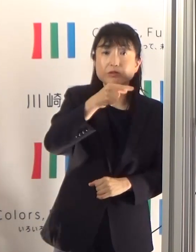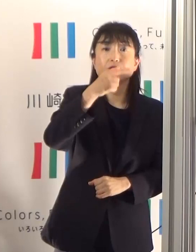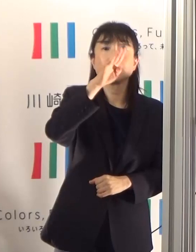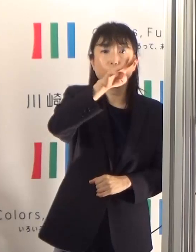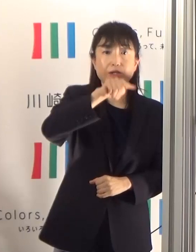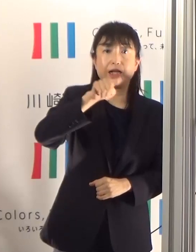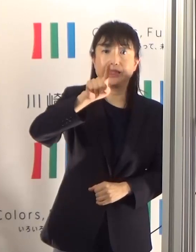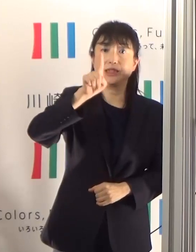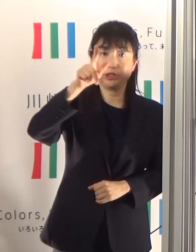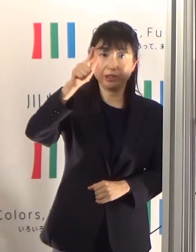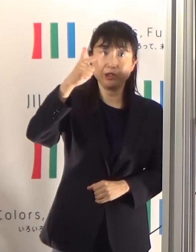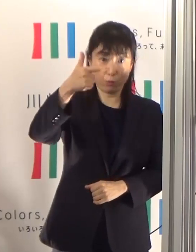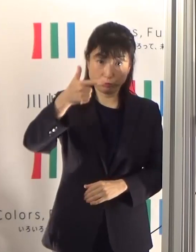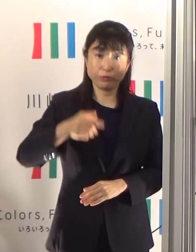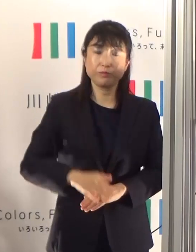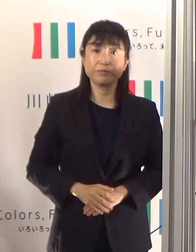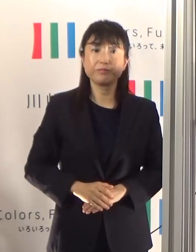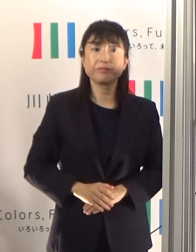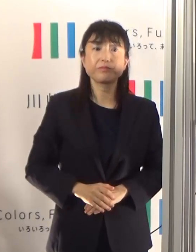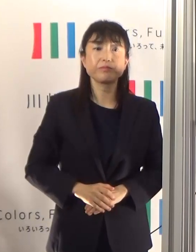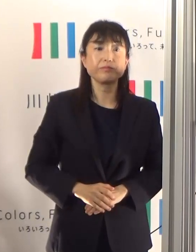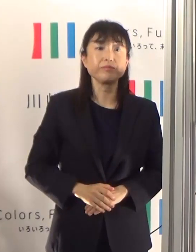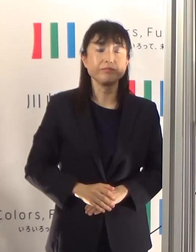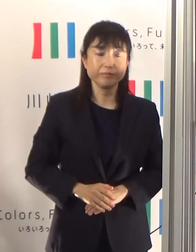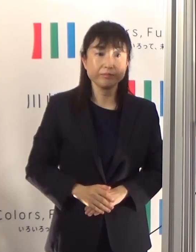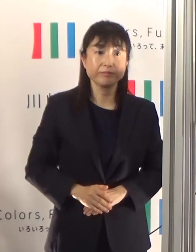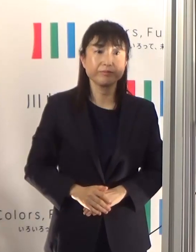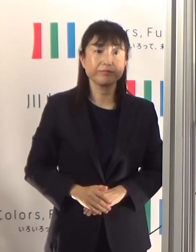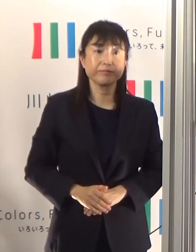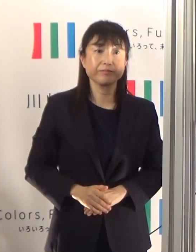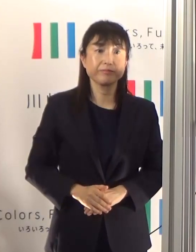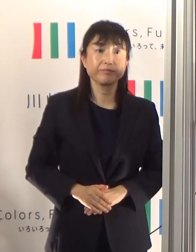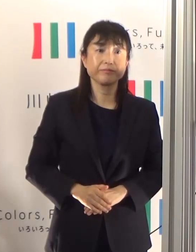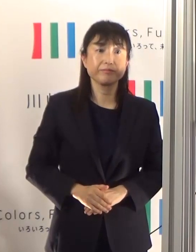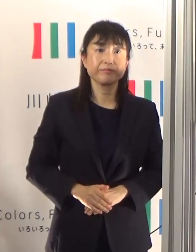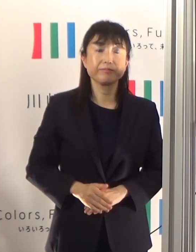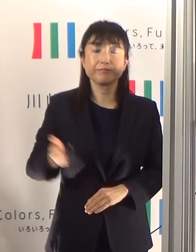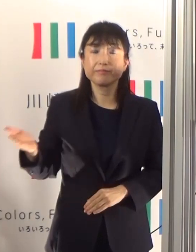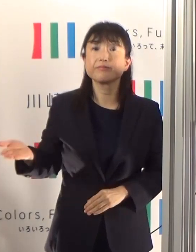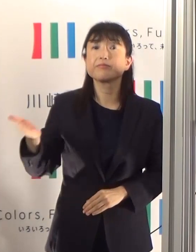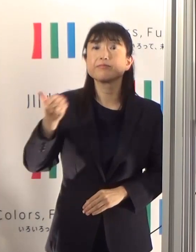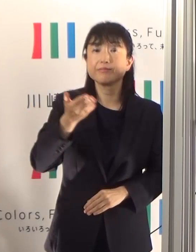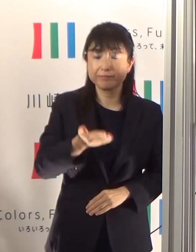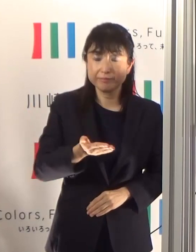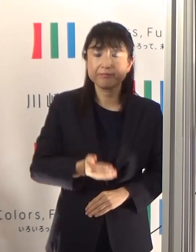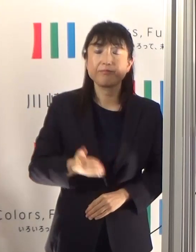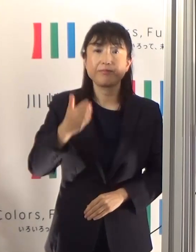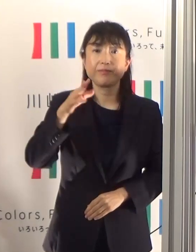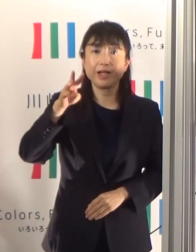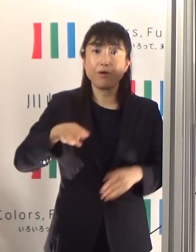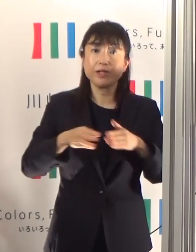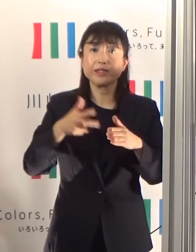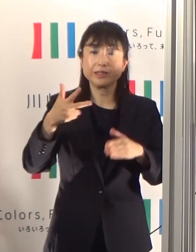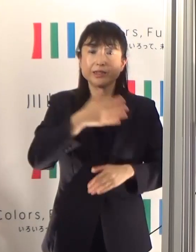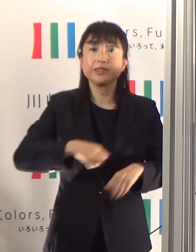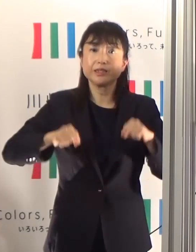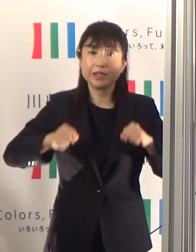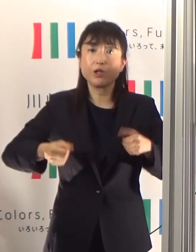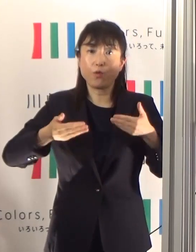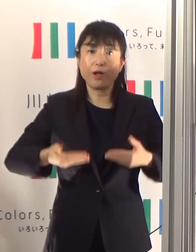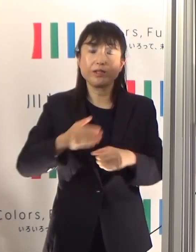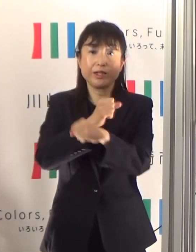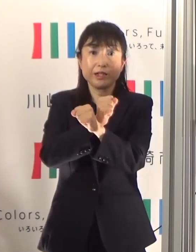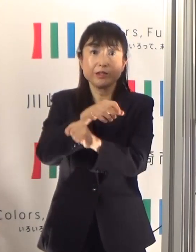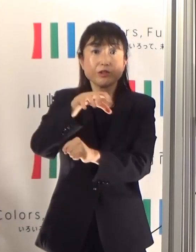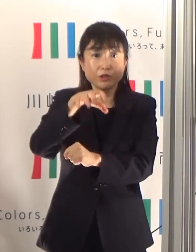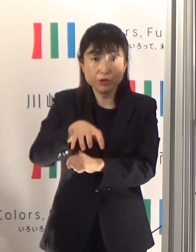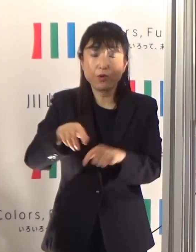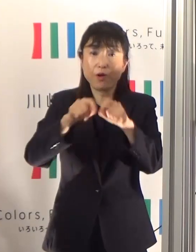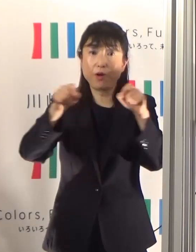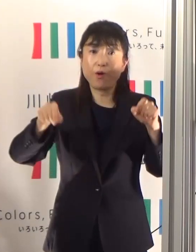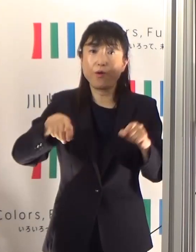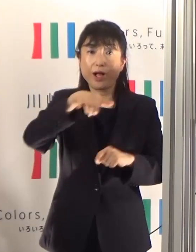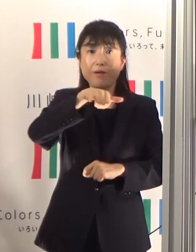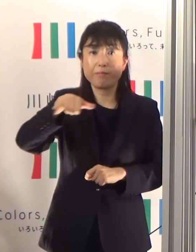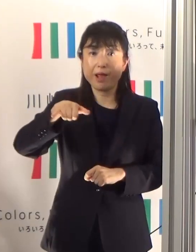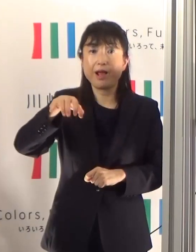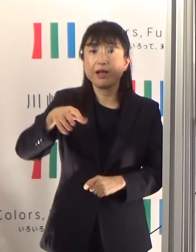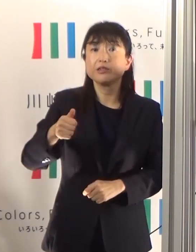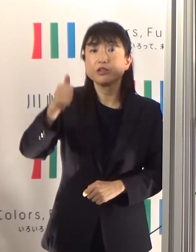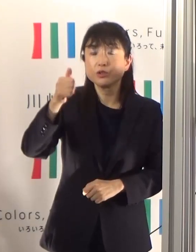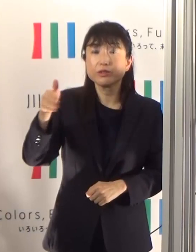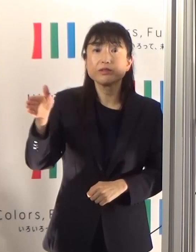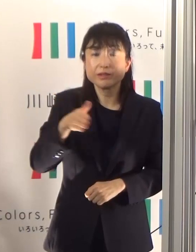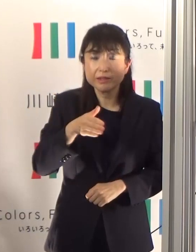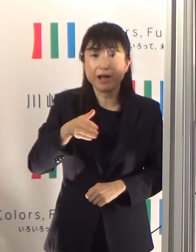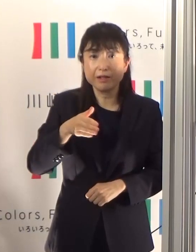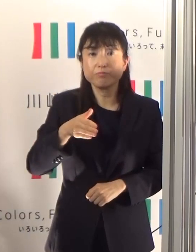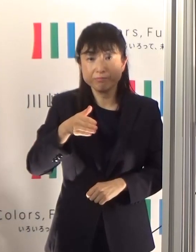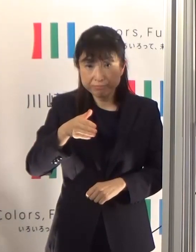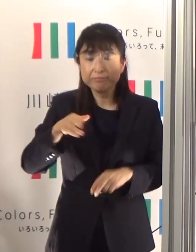さてここで毎週お伝えしております、川崎市の健康安全研究所の岡部所長から専門的な見解をお伝えしています